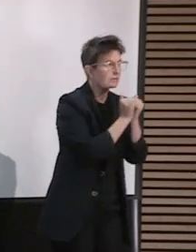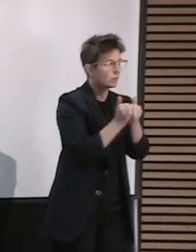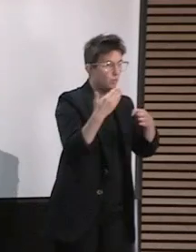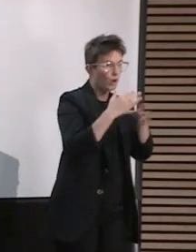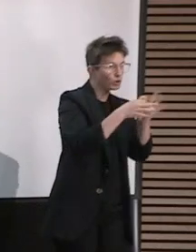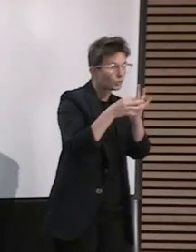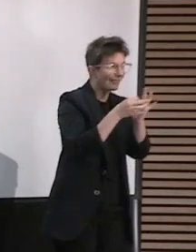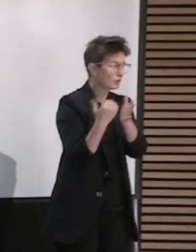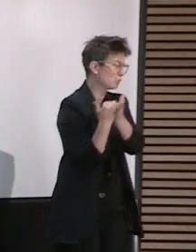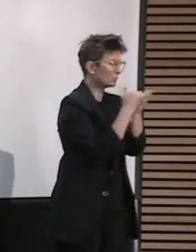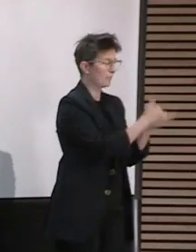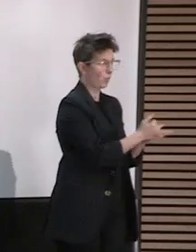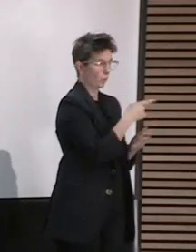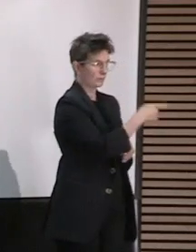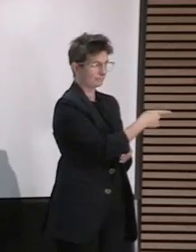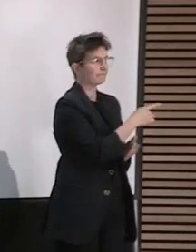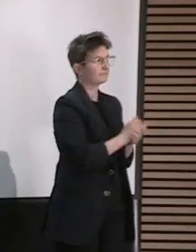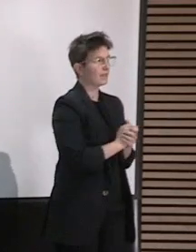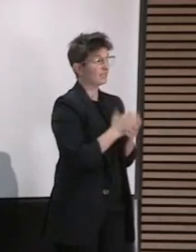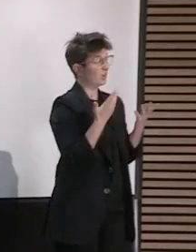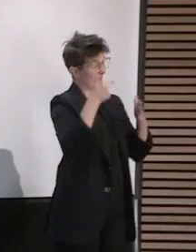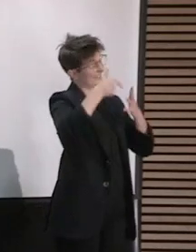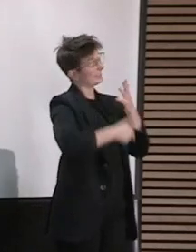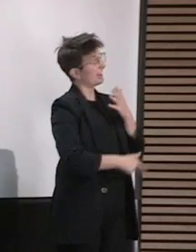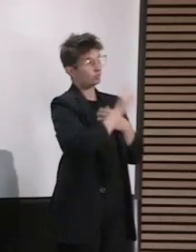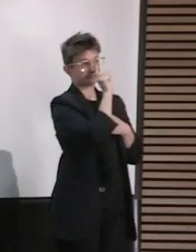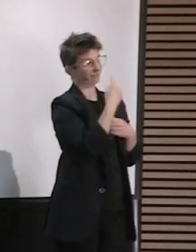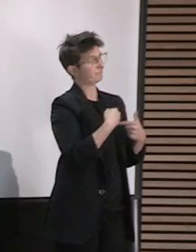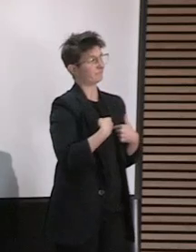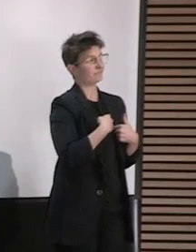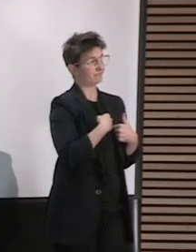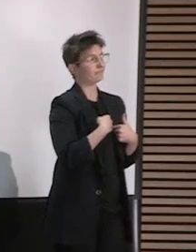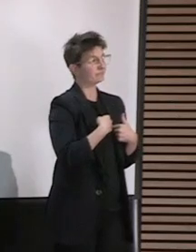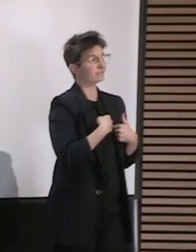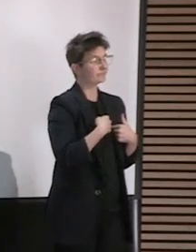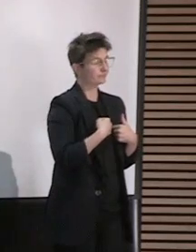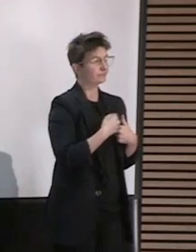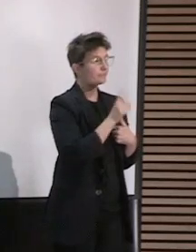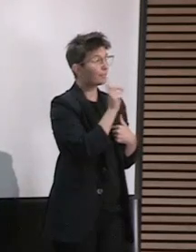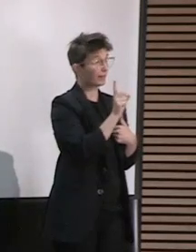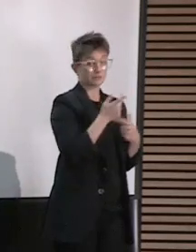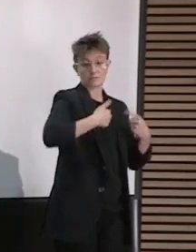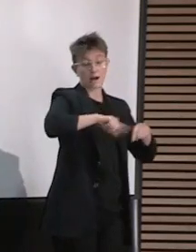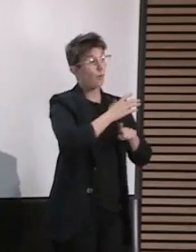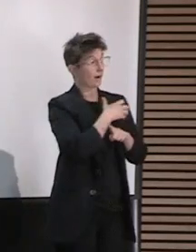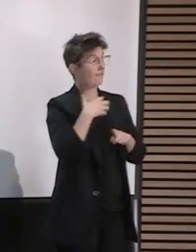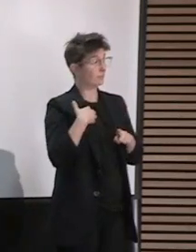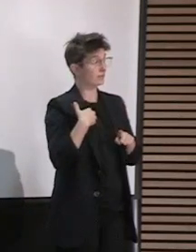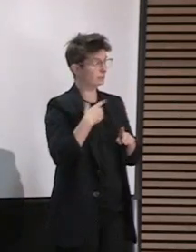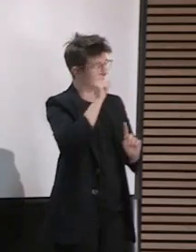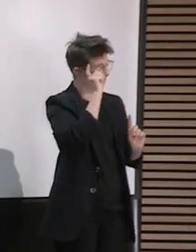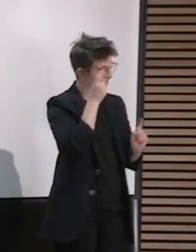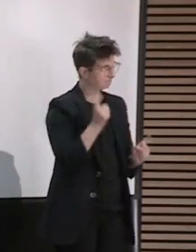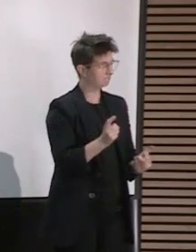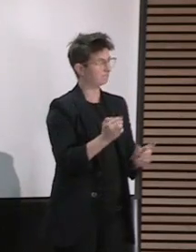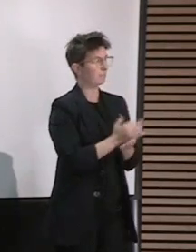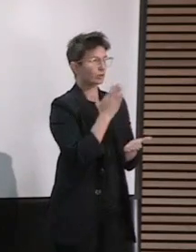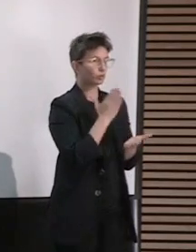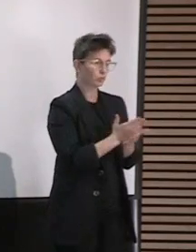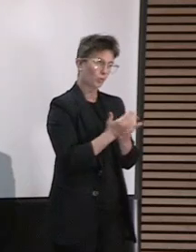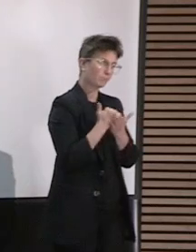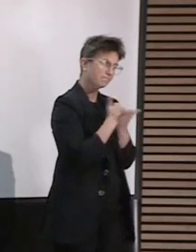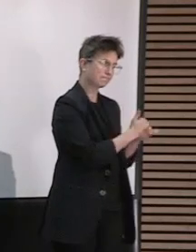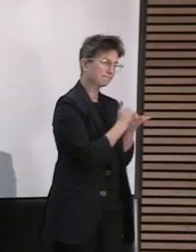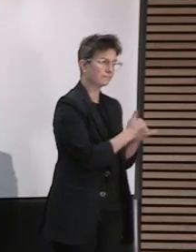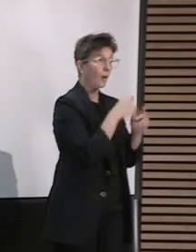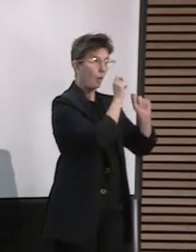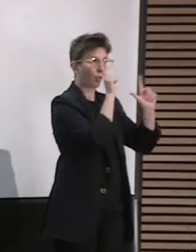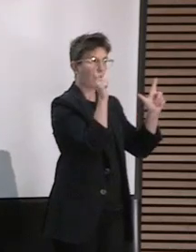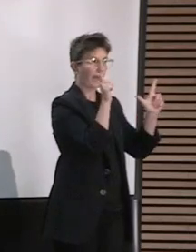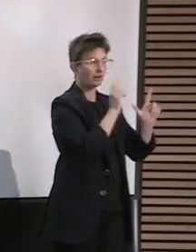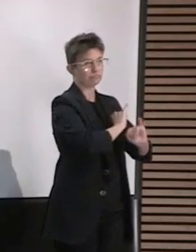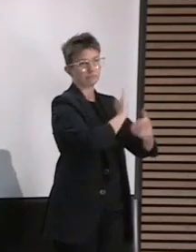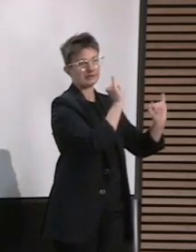Te- NZX. Te motu punaha